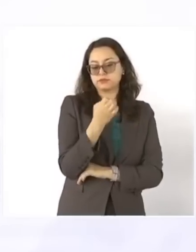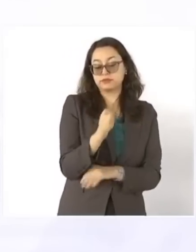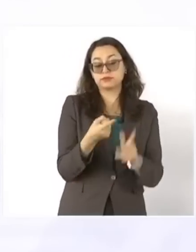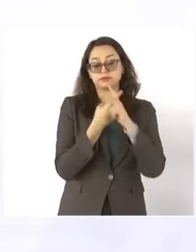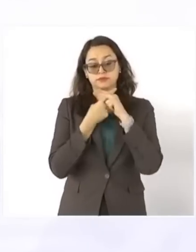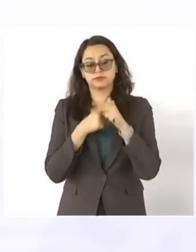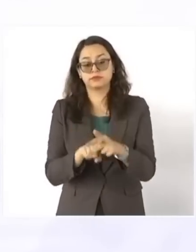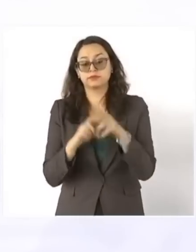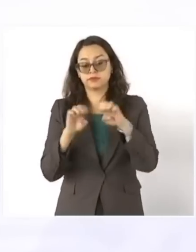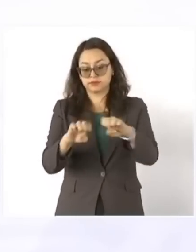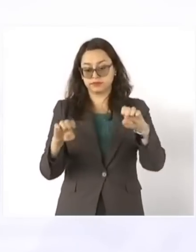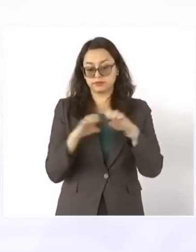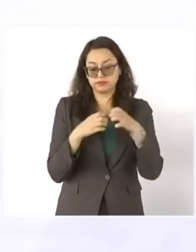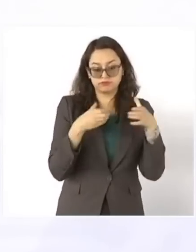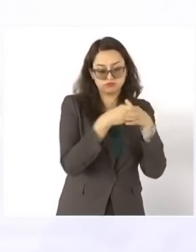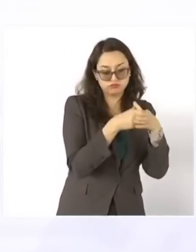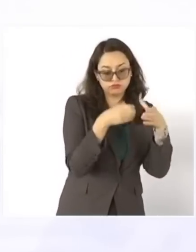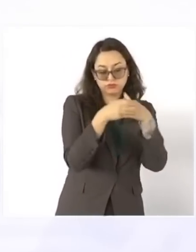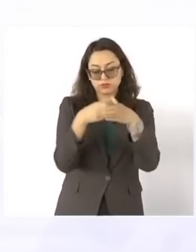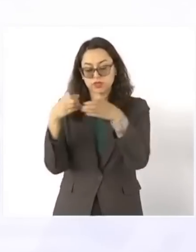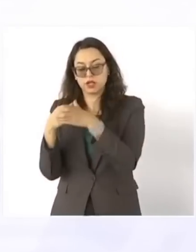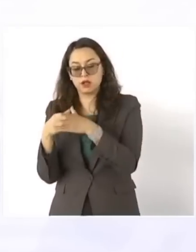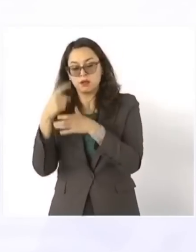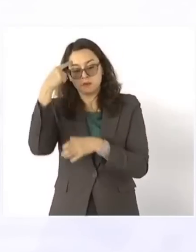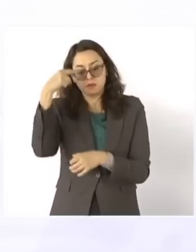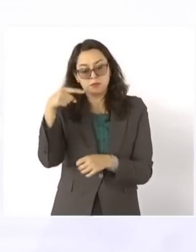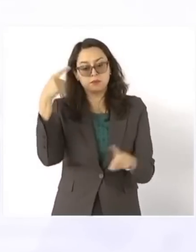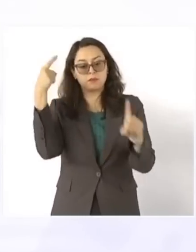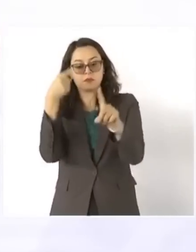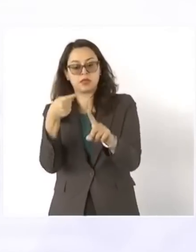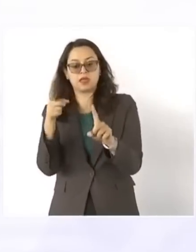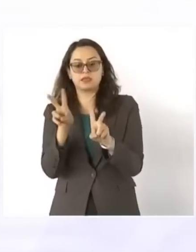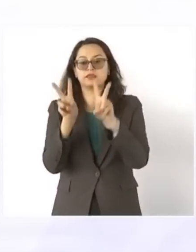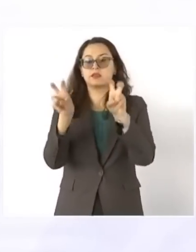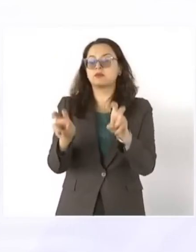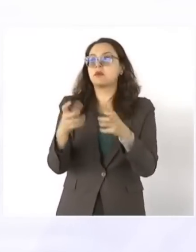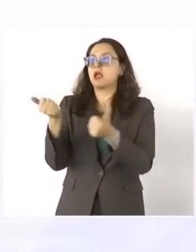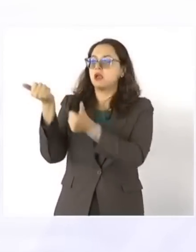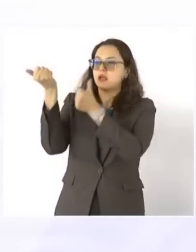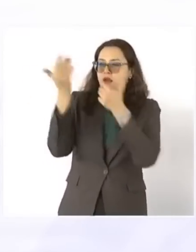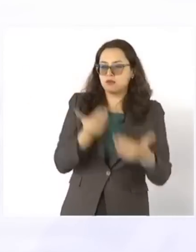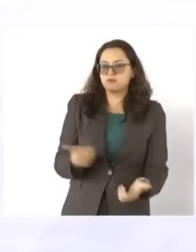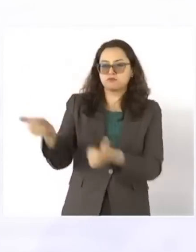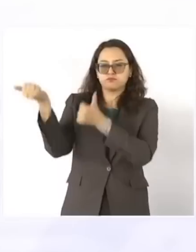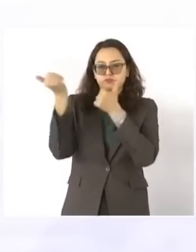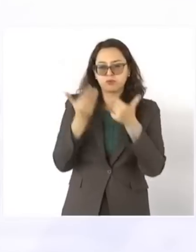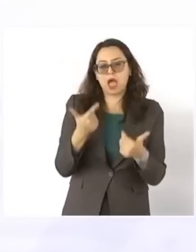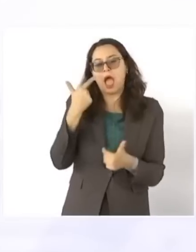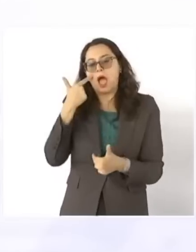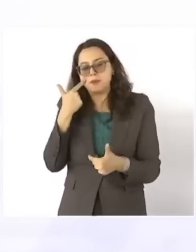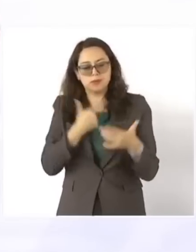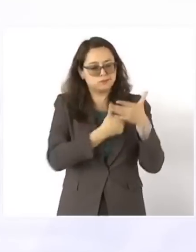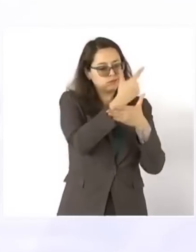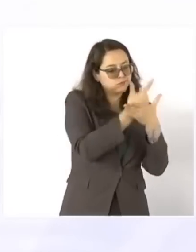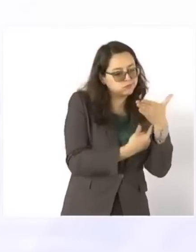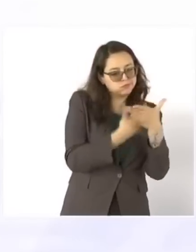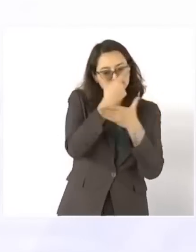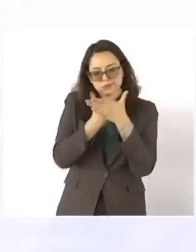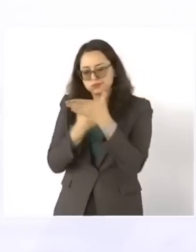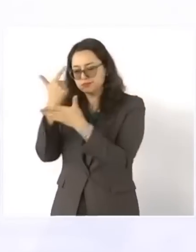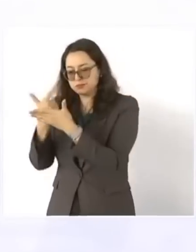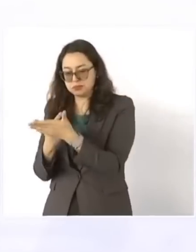desarrollo de proveeduría en nuestro país es decir qué importamos por sector Y qué podemos producir